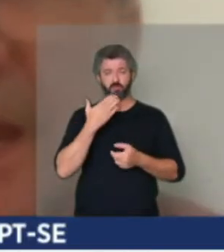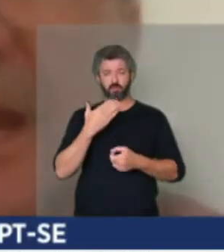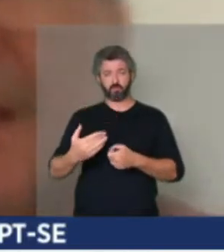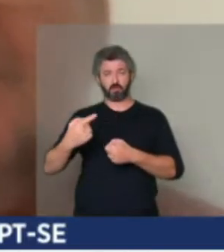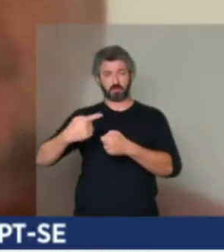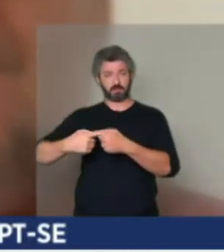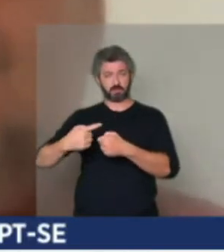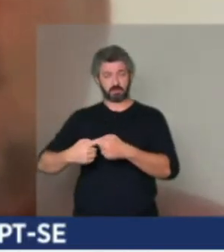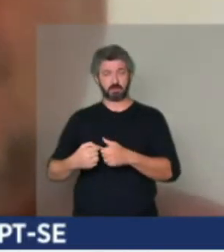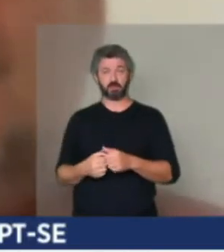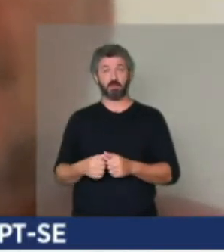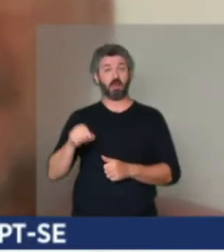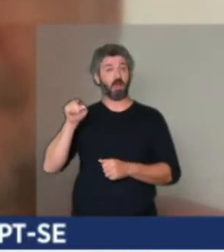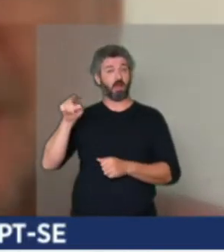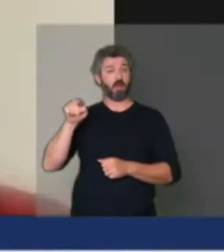ELE QUE JÁ FOI PREFEITO QUE ACOMPANHA NA BANCADA ESSE